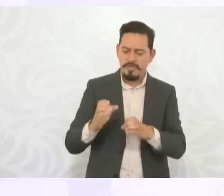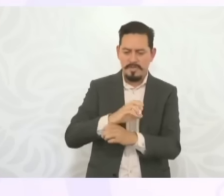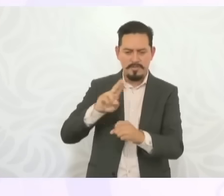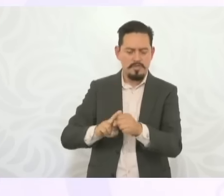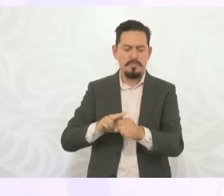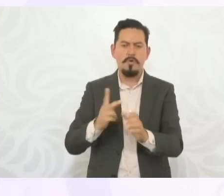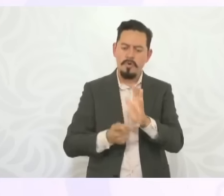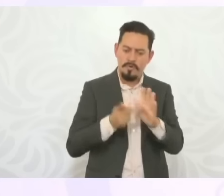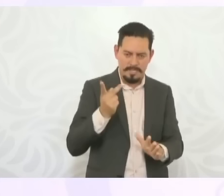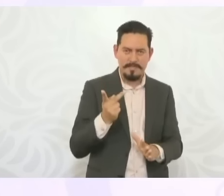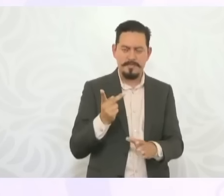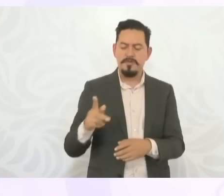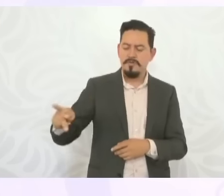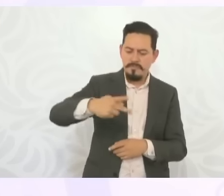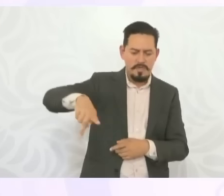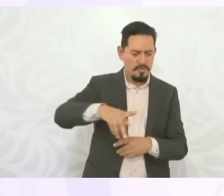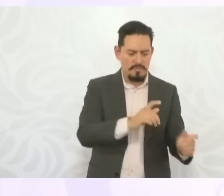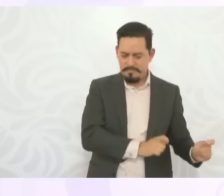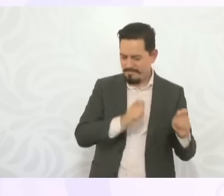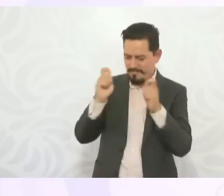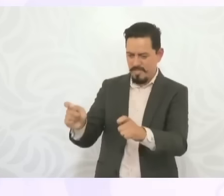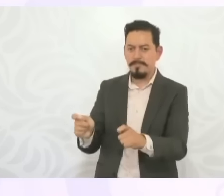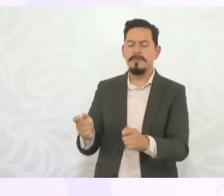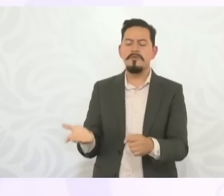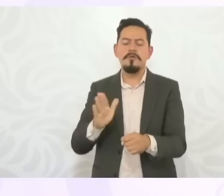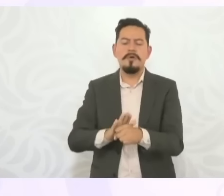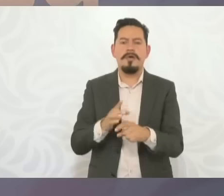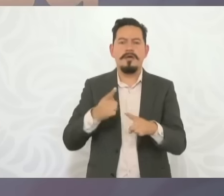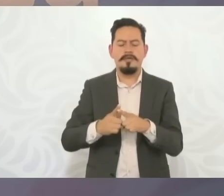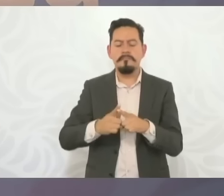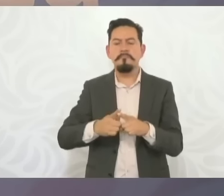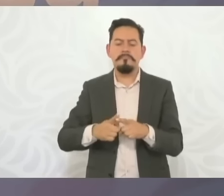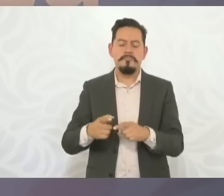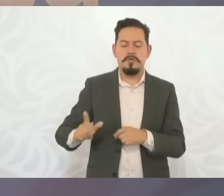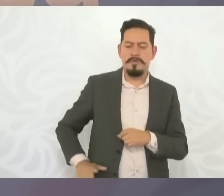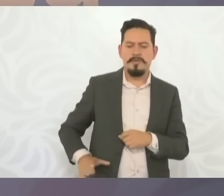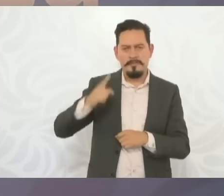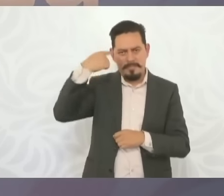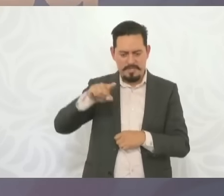pueblo y ahora son administrados sobre todo en beneficio del pueblo. Hoy la energía y los